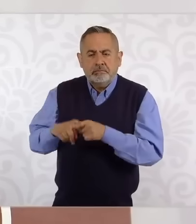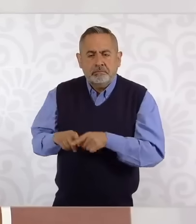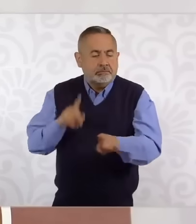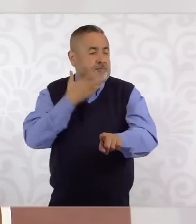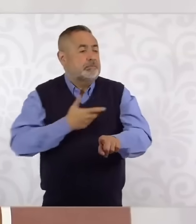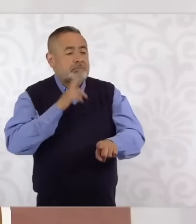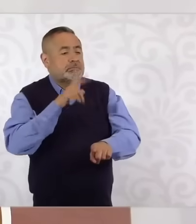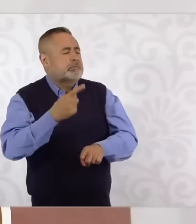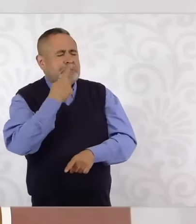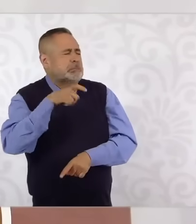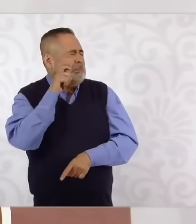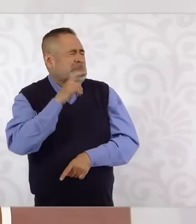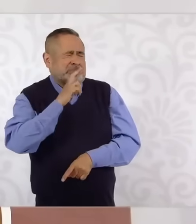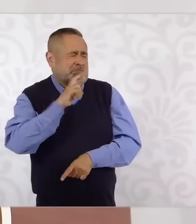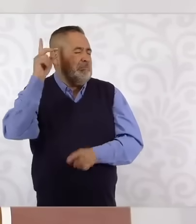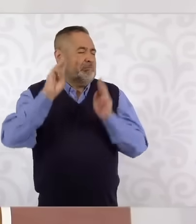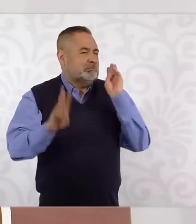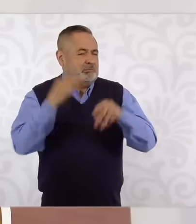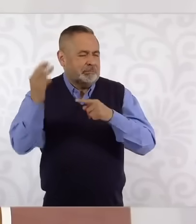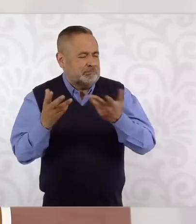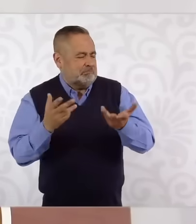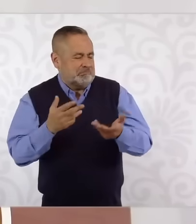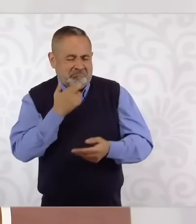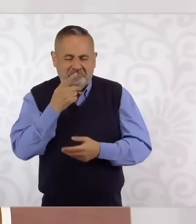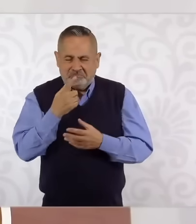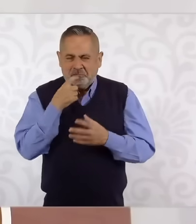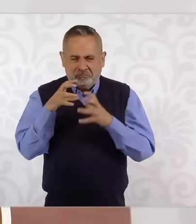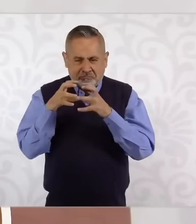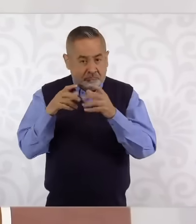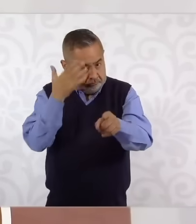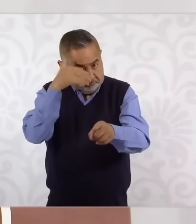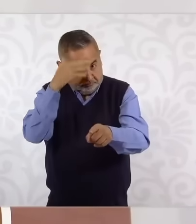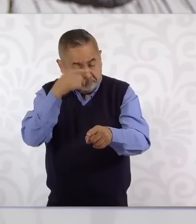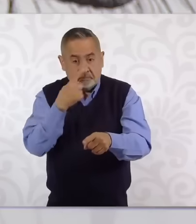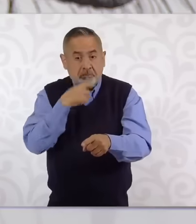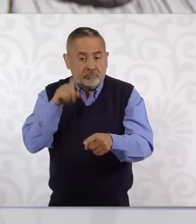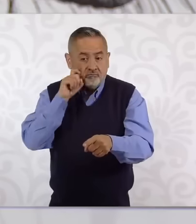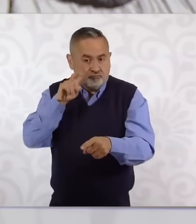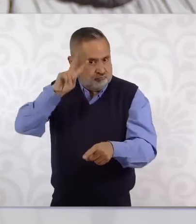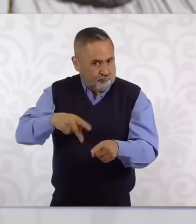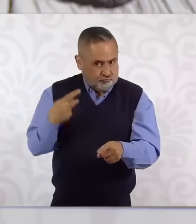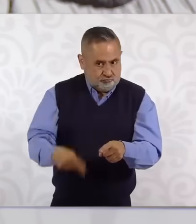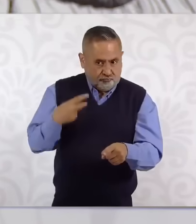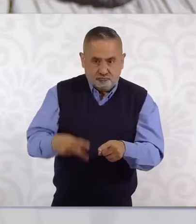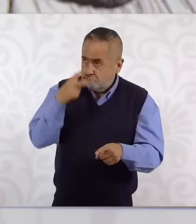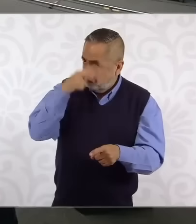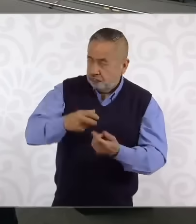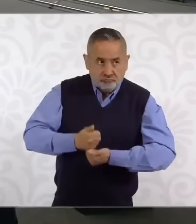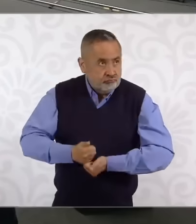la posibilidad del mundo. Sí. ¿Saben que el jitomate es originario de México? No,